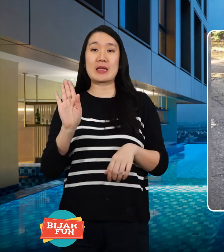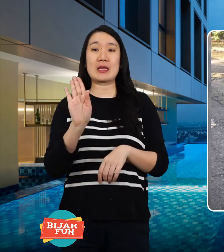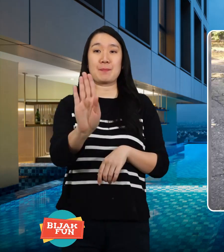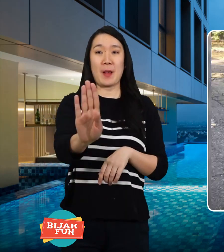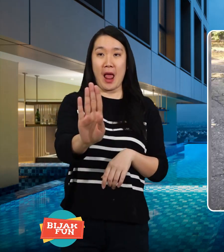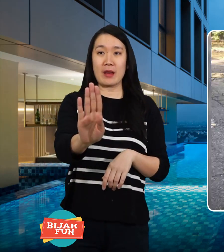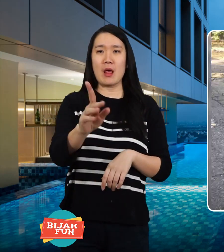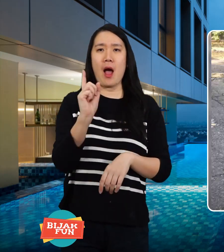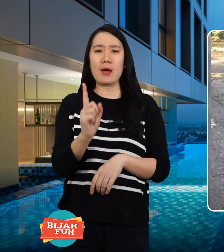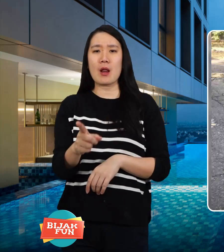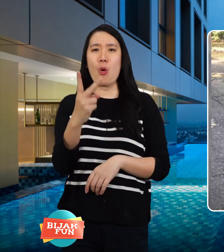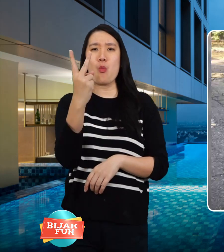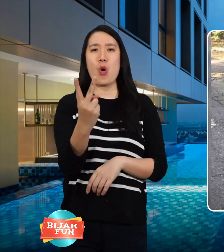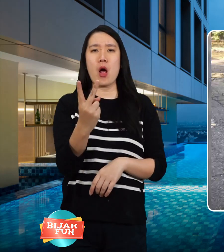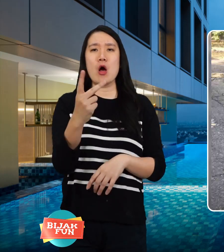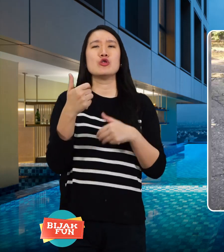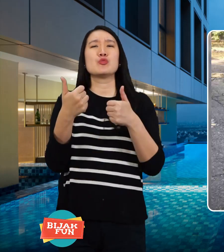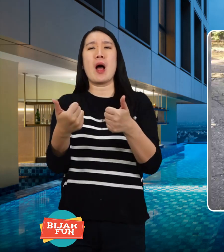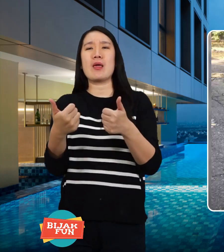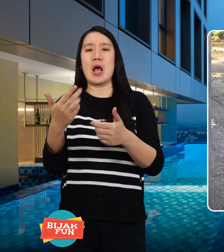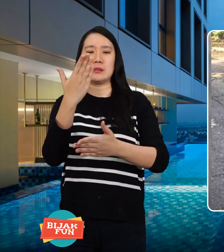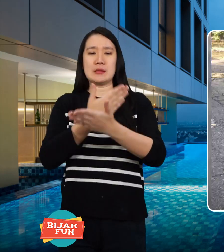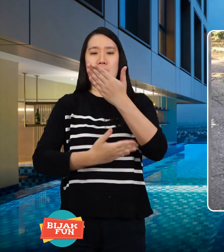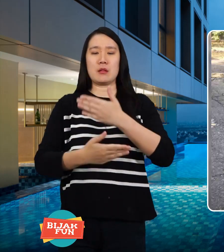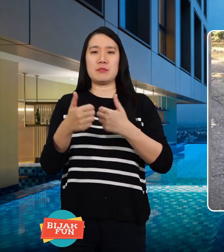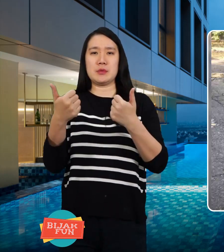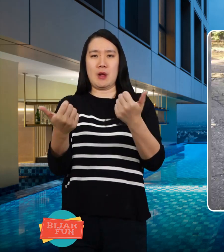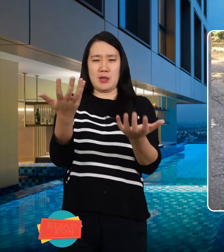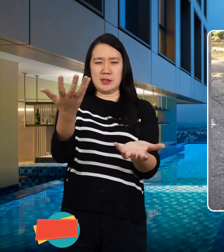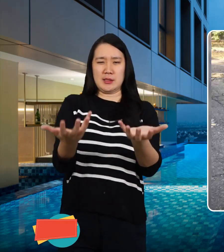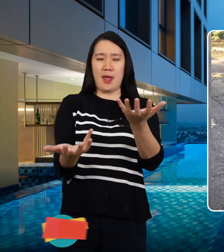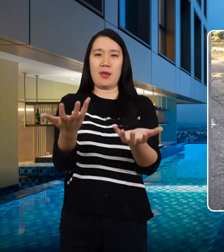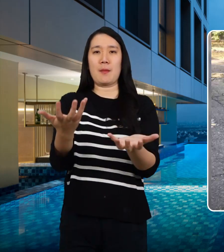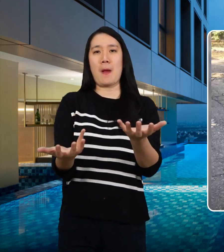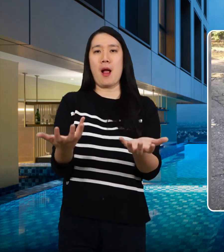maksudnya roda depan ada dua supaya pengguna disabilitas bisa seimbang.